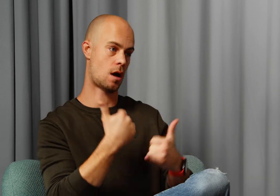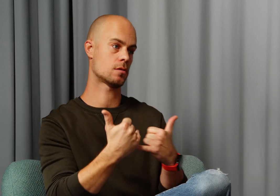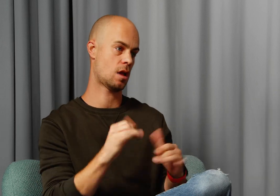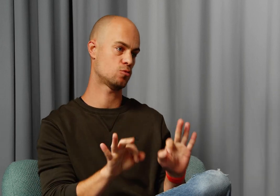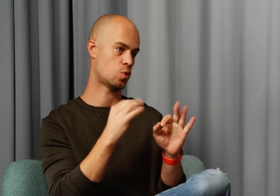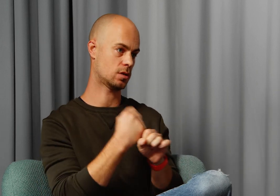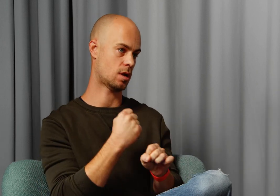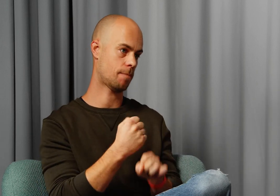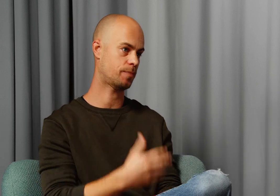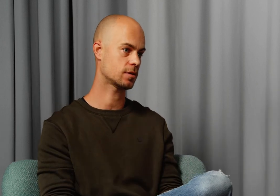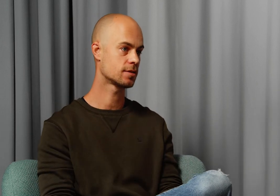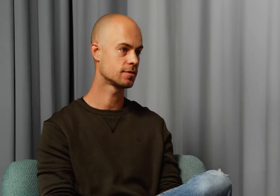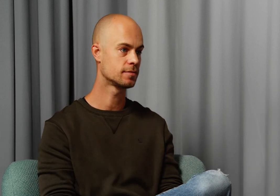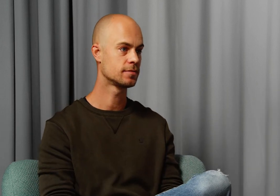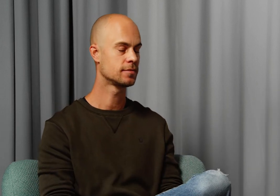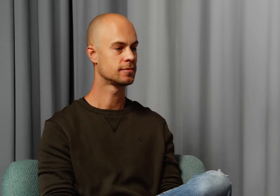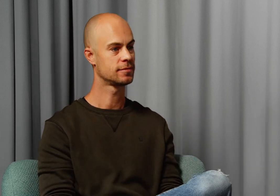15 Jahre arbeite ich jetzt schon bei Equalizent.